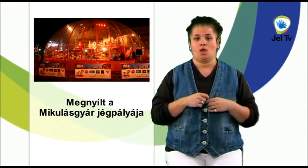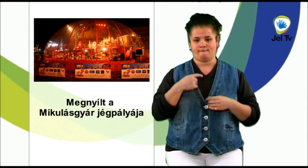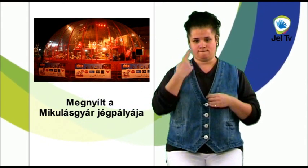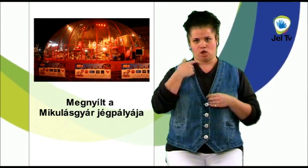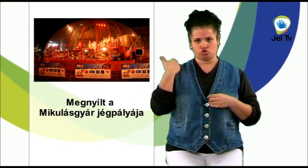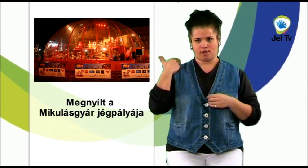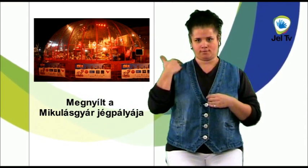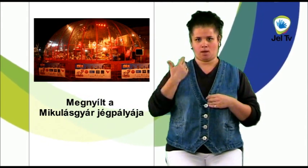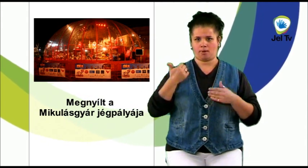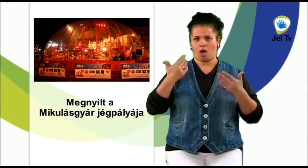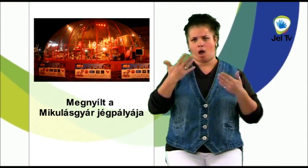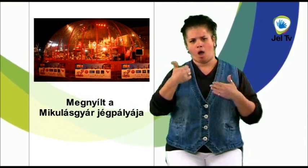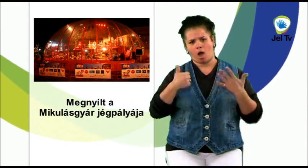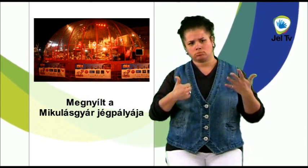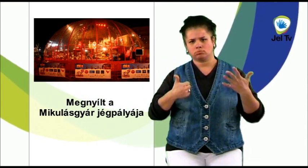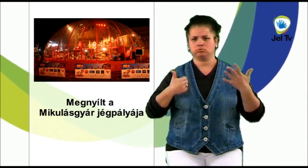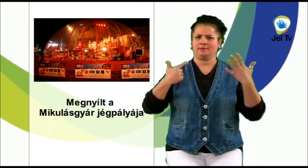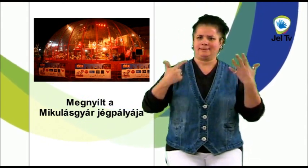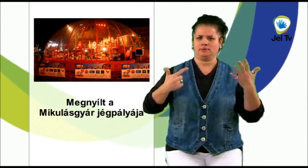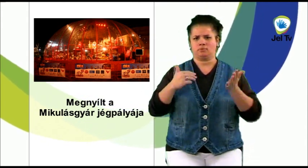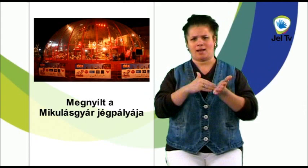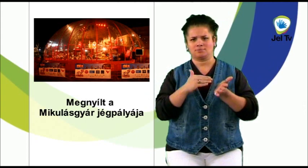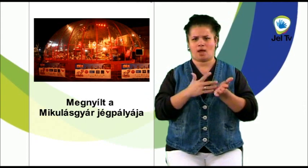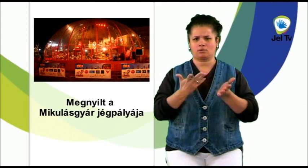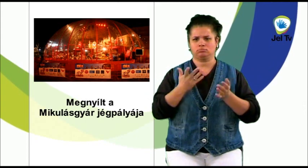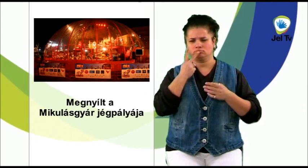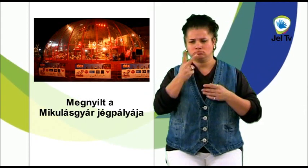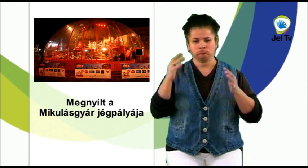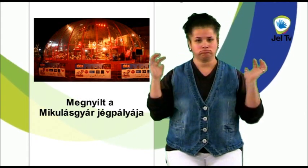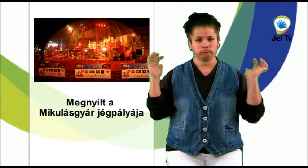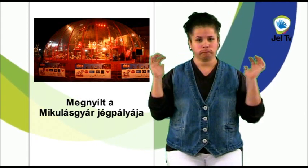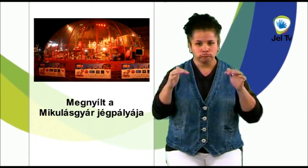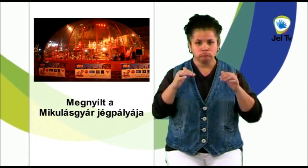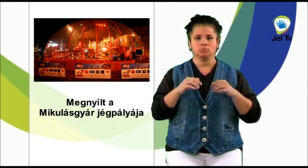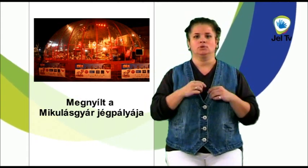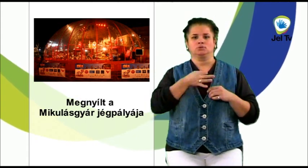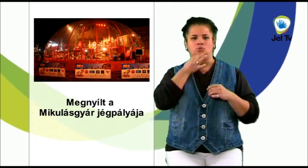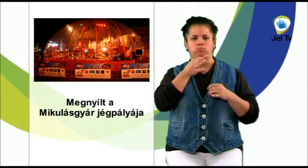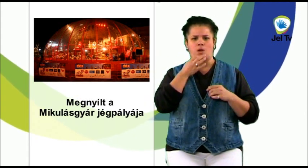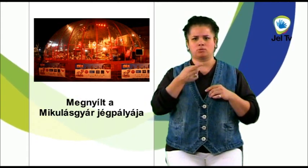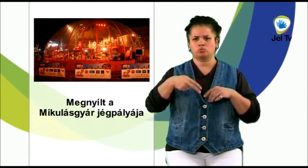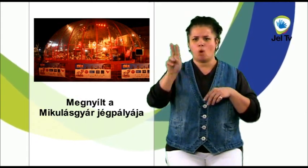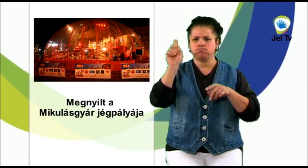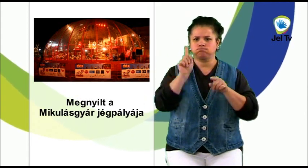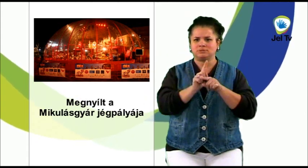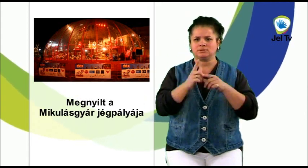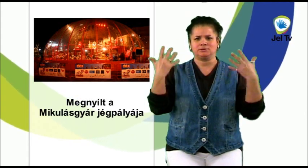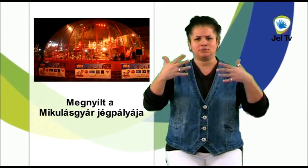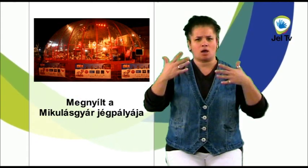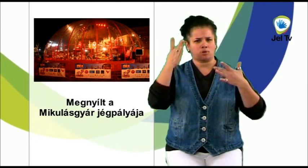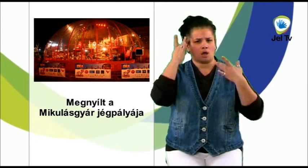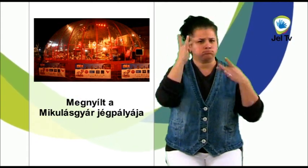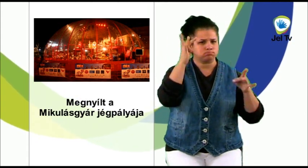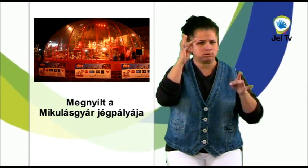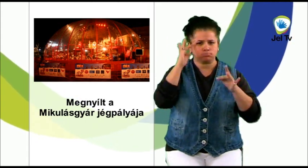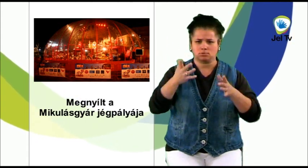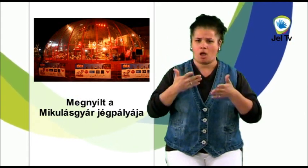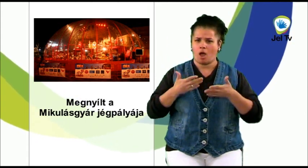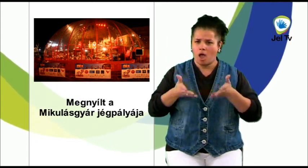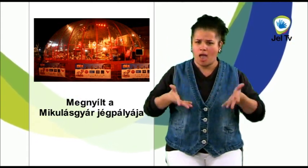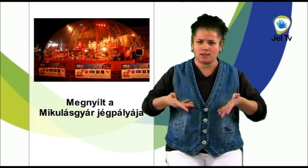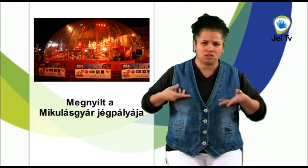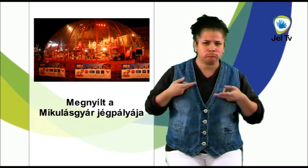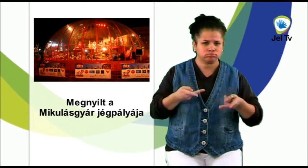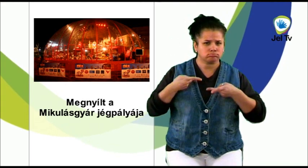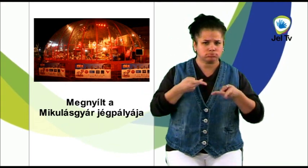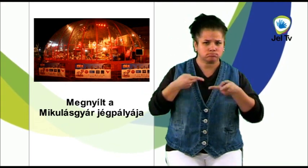Vasárnap 6-7 ezer, szombaton több mint 10 ezer fő kapott ajándékot.